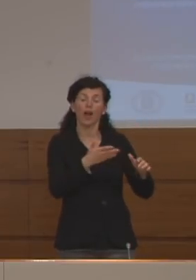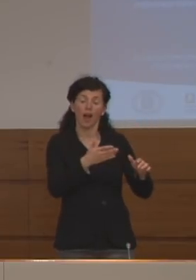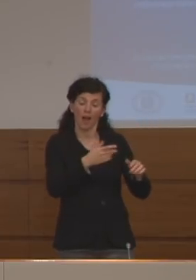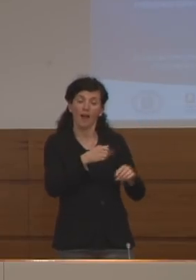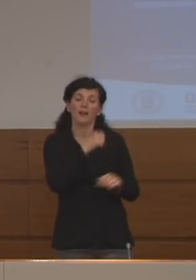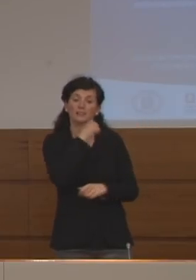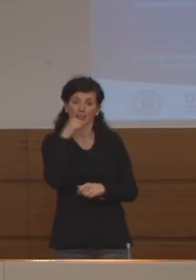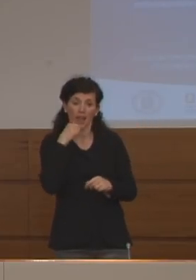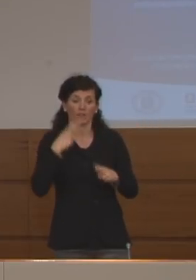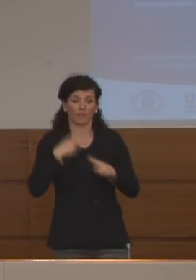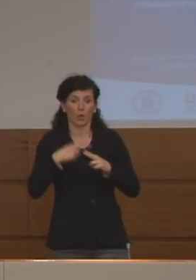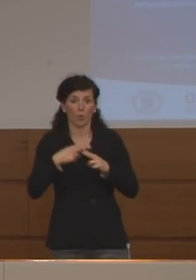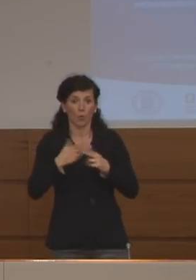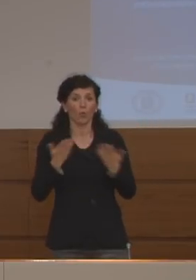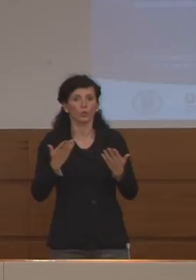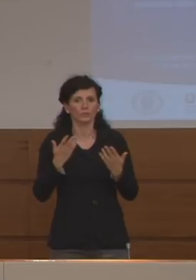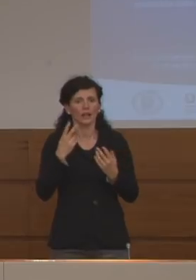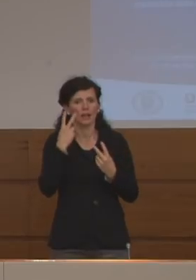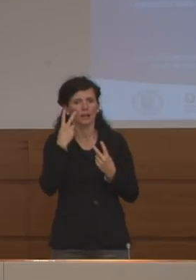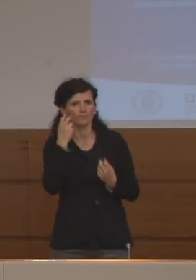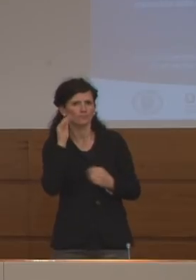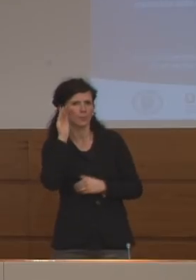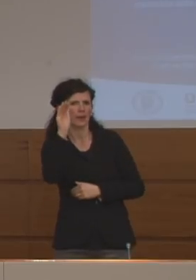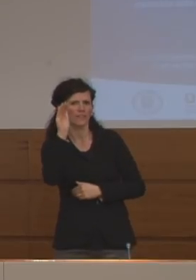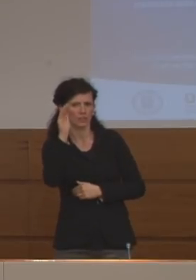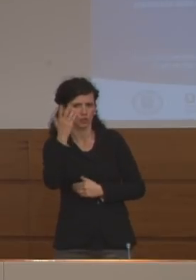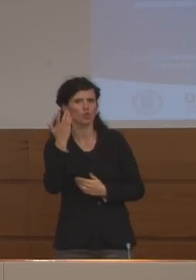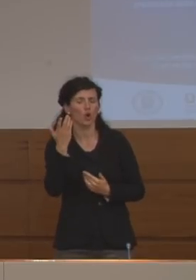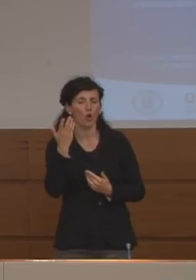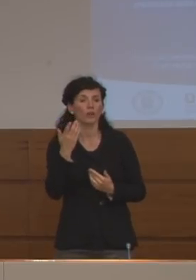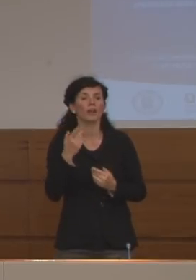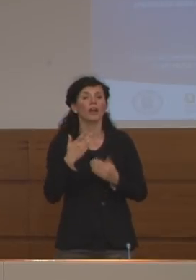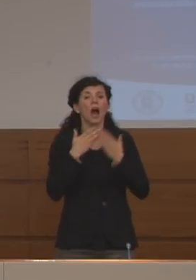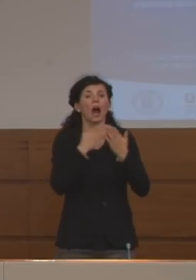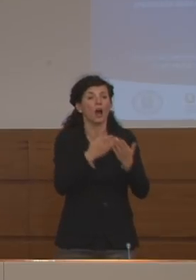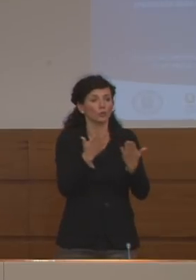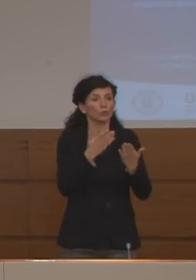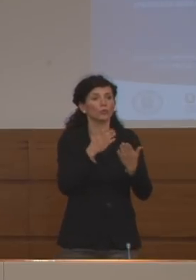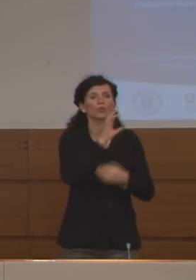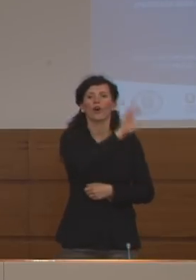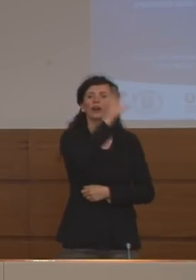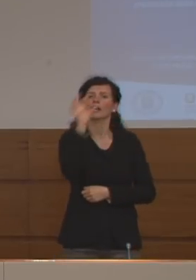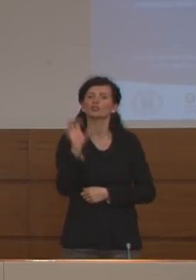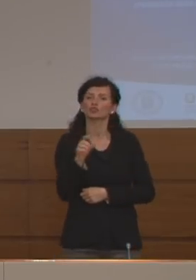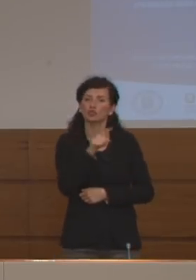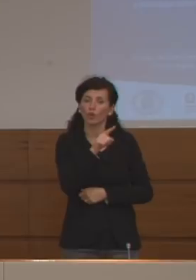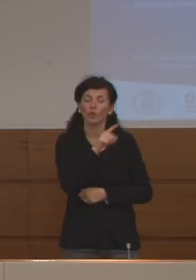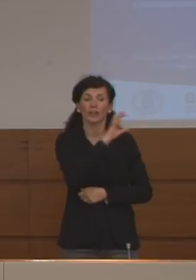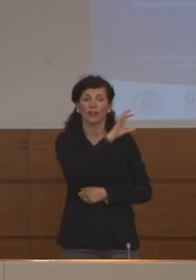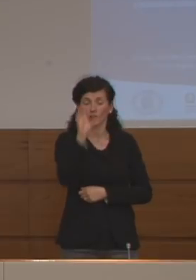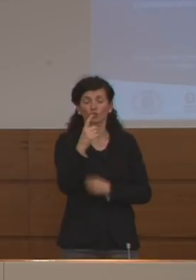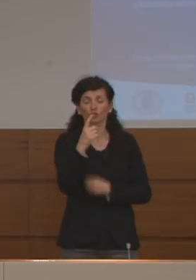soprattutto nelle Regioni a maggior impatto epidemico, nell'ottimizzare